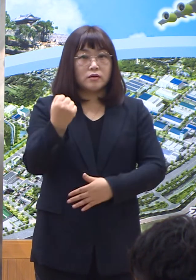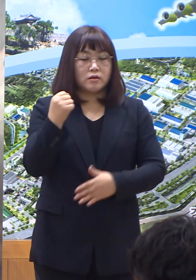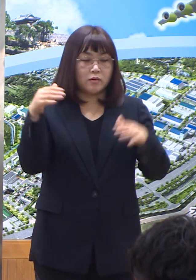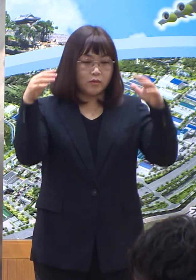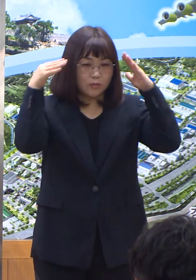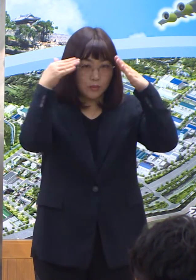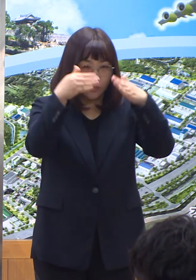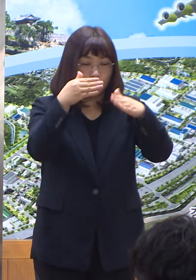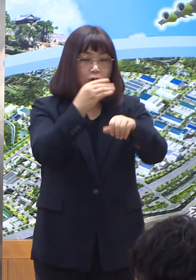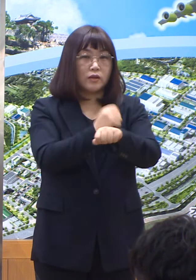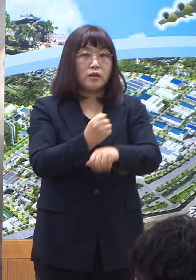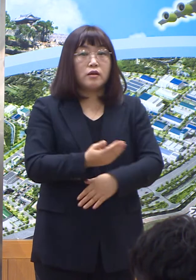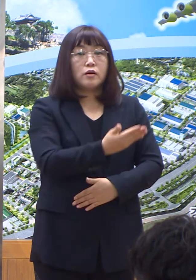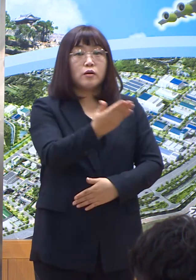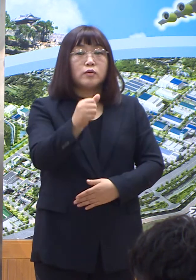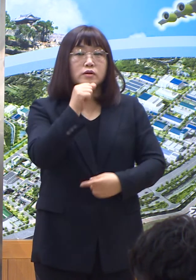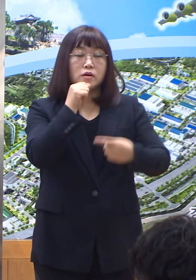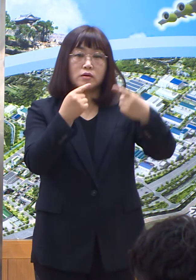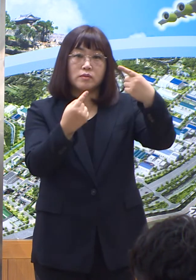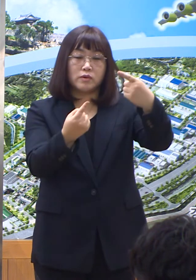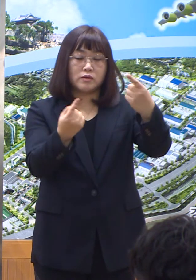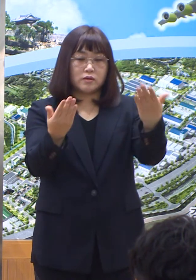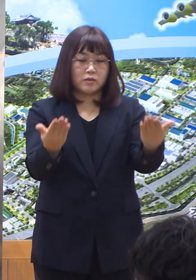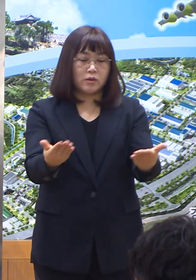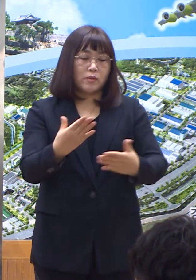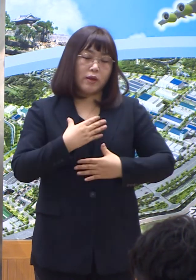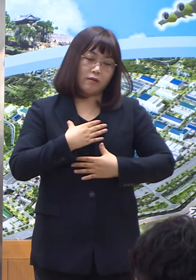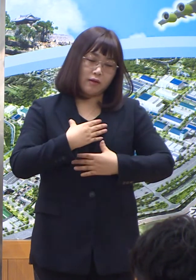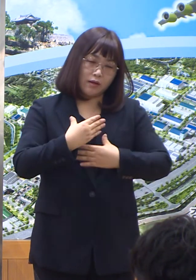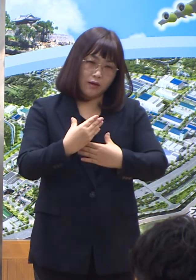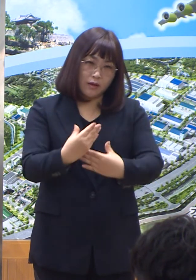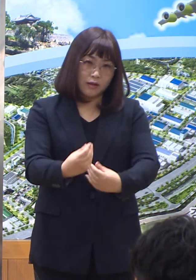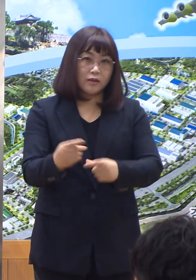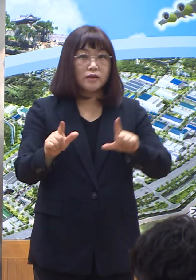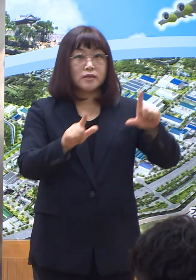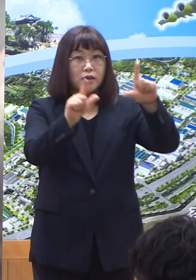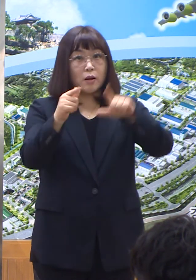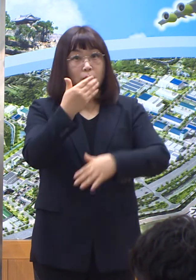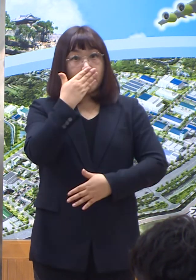시민들께서 설 명절을 편안하게 보내실 수 있도록 방역과 안전, 민생 전반을 꼼꼼히 살피겠습니다.